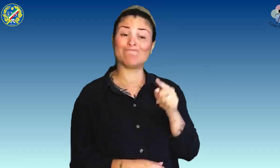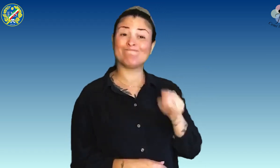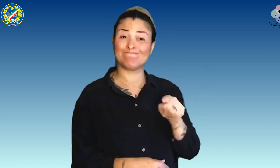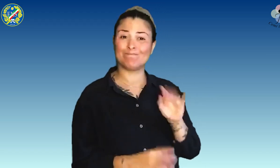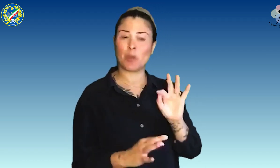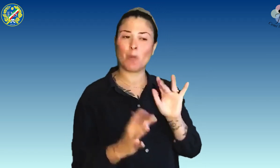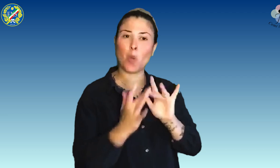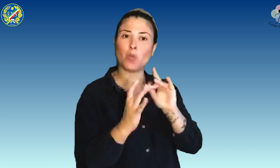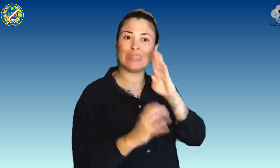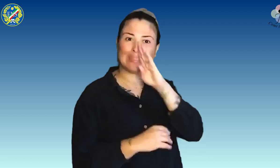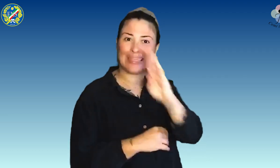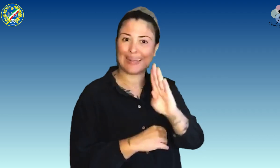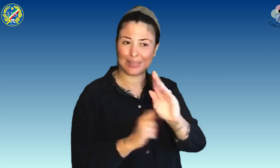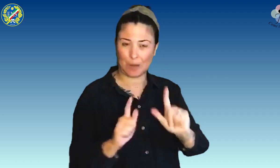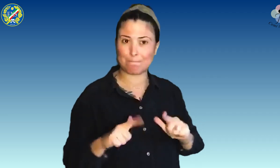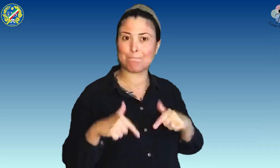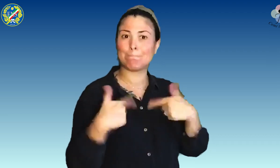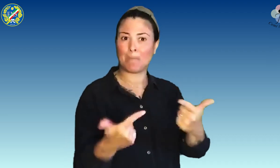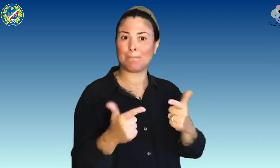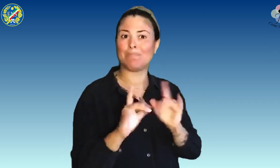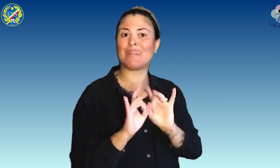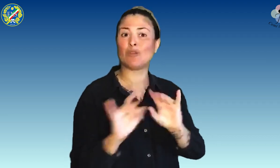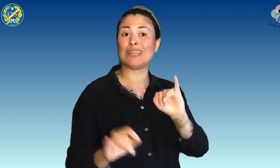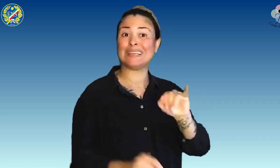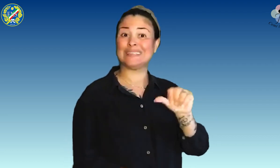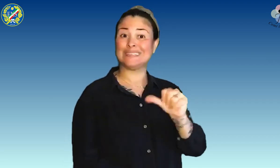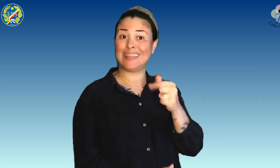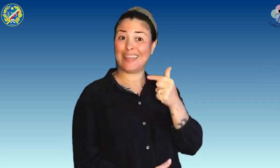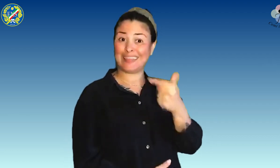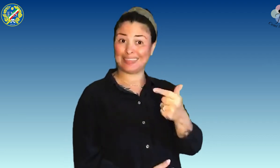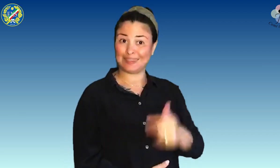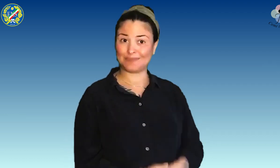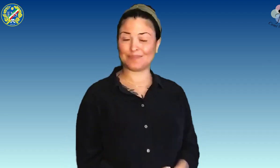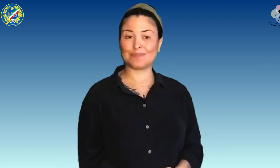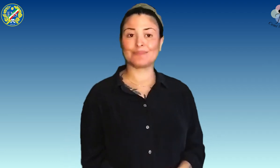oltre che con il contatto diretto della pelle nella zona genitale.